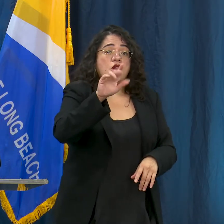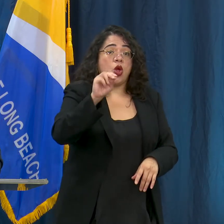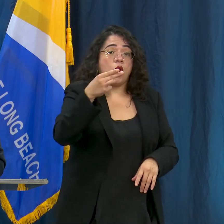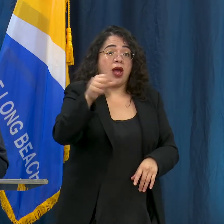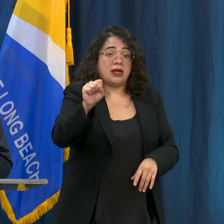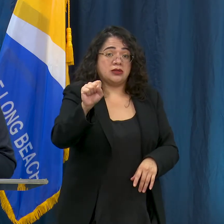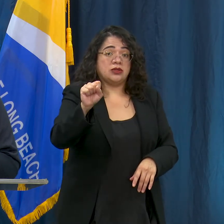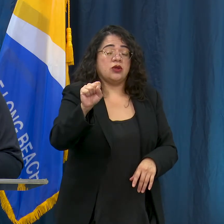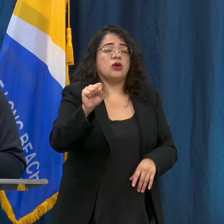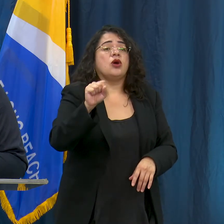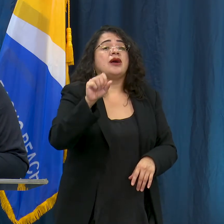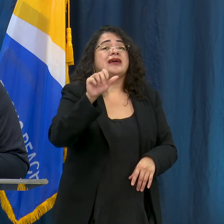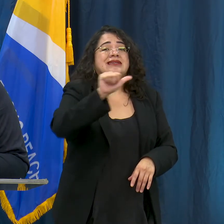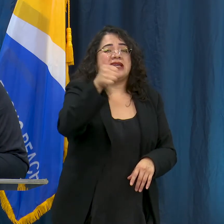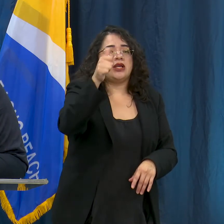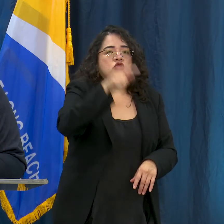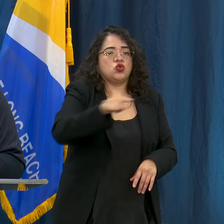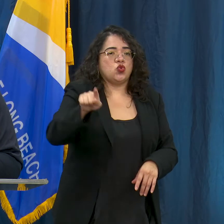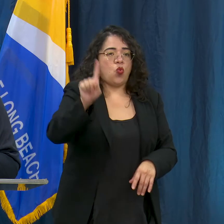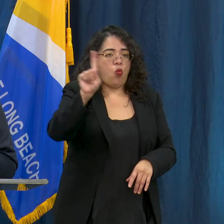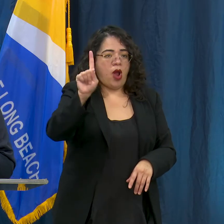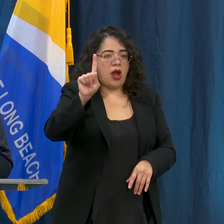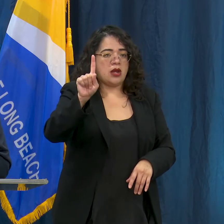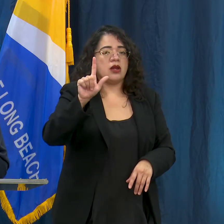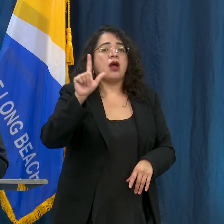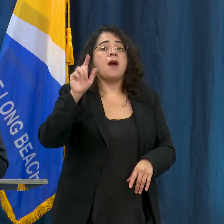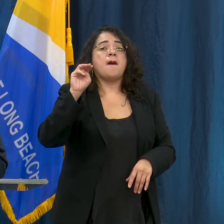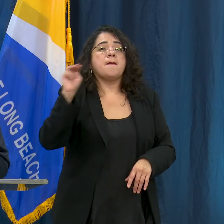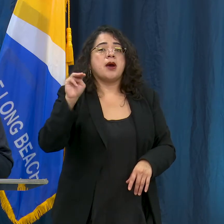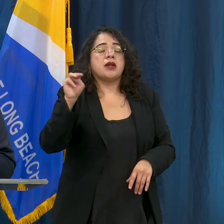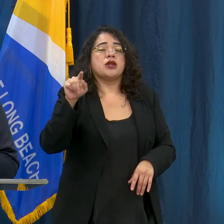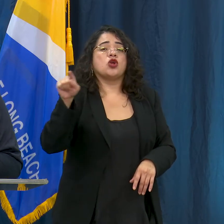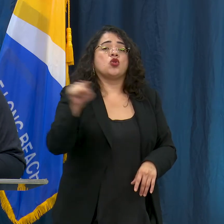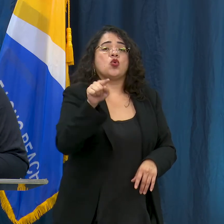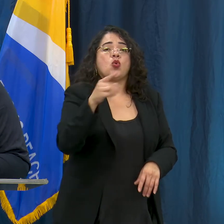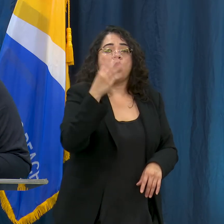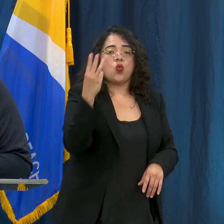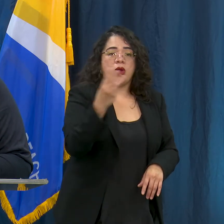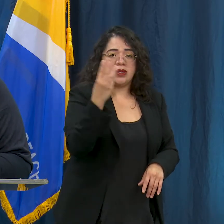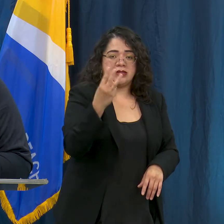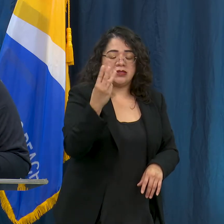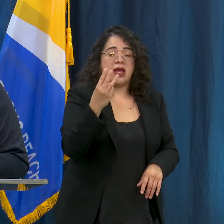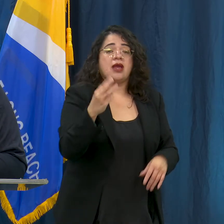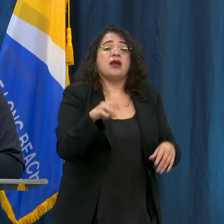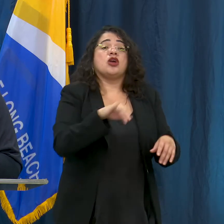a yuna sólo los del lunes a miércoles en a high school jordan estamos